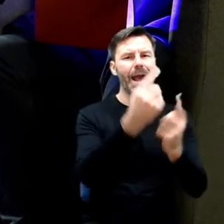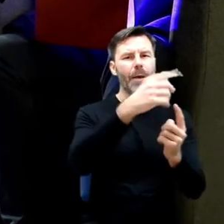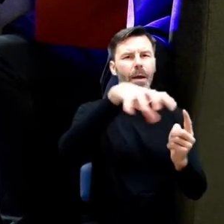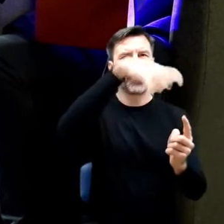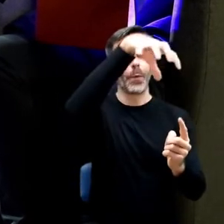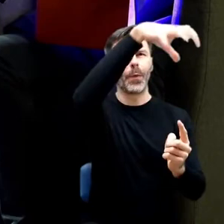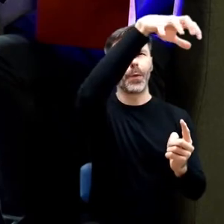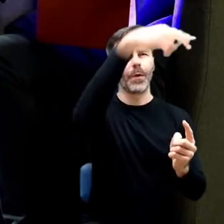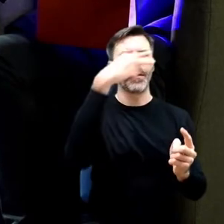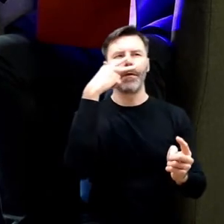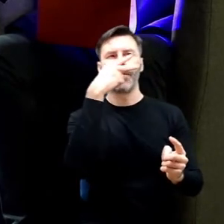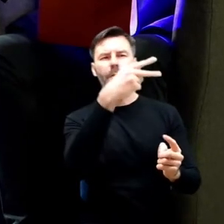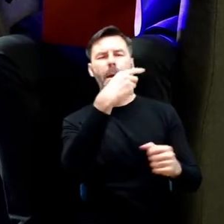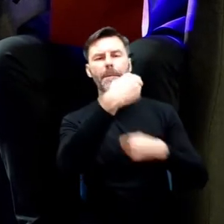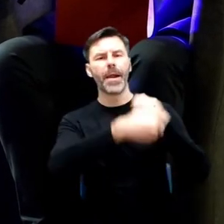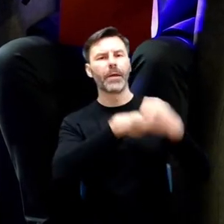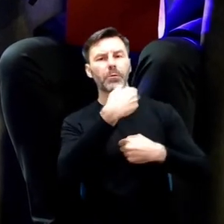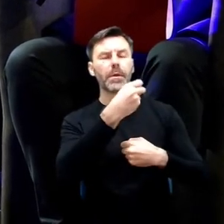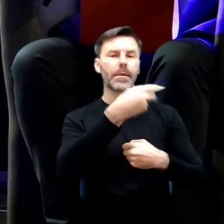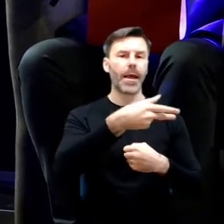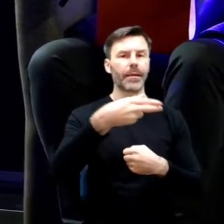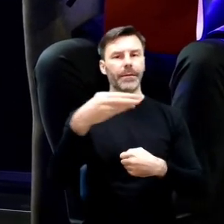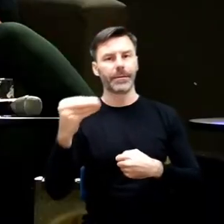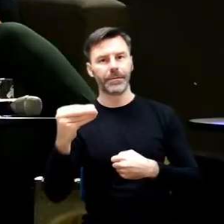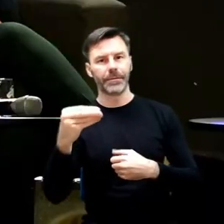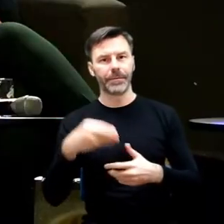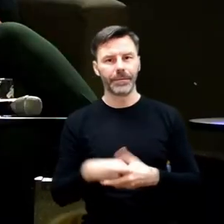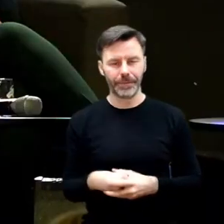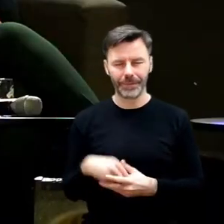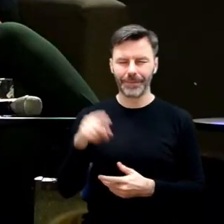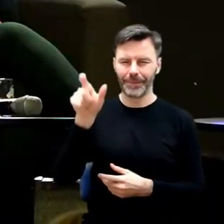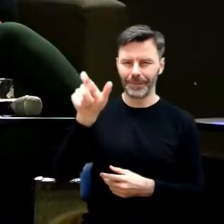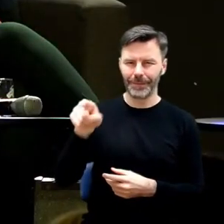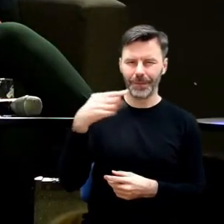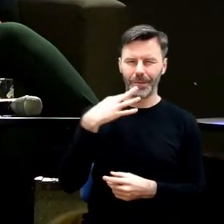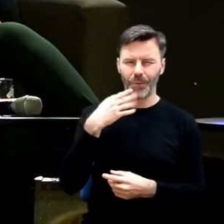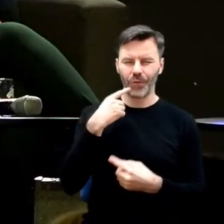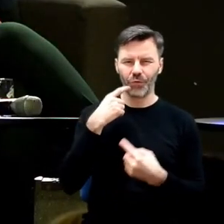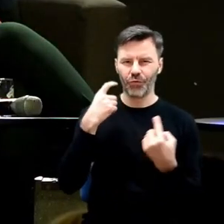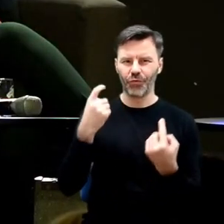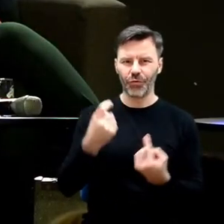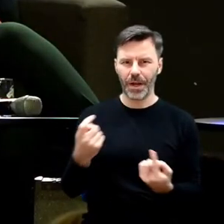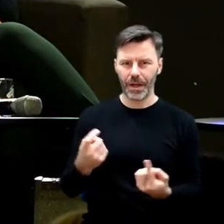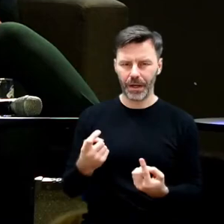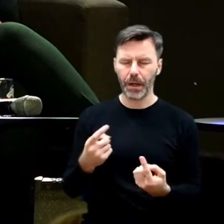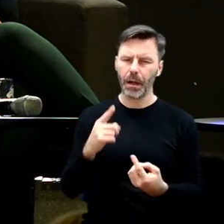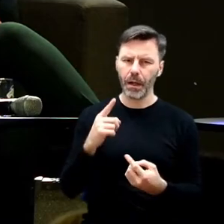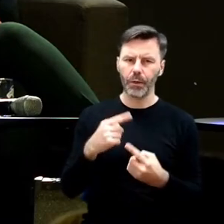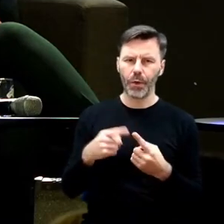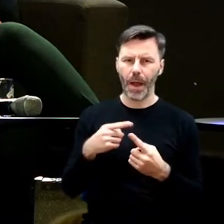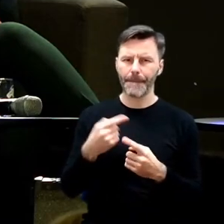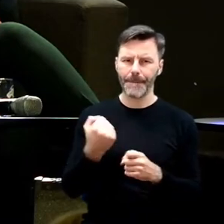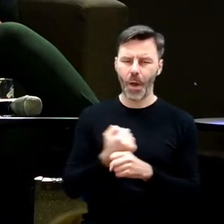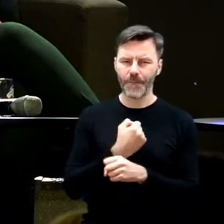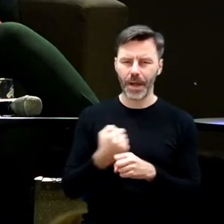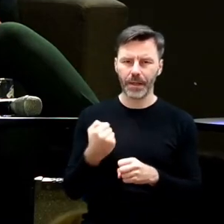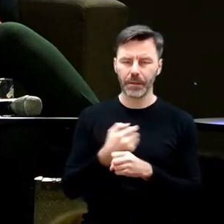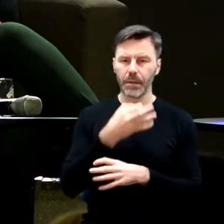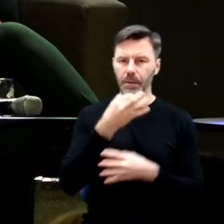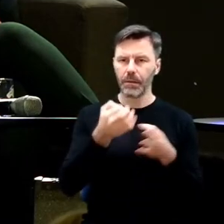No to też, on to oczywiście mówi o tym trochę żartobliwie, ale myślę, że trochę poważnie, bo bardzo mocno jest zaangażowany zarówno w firmę,